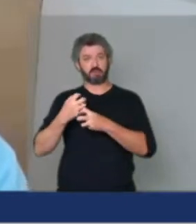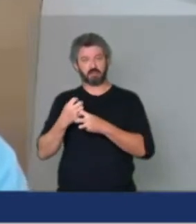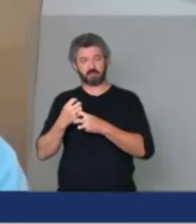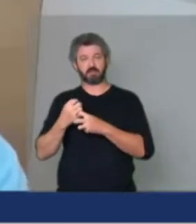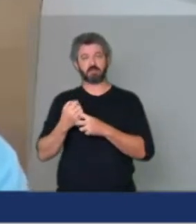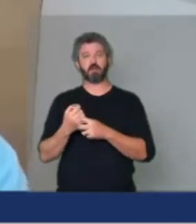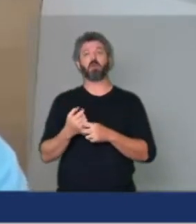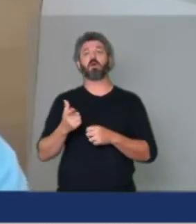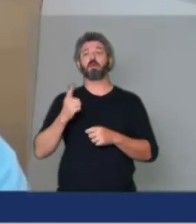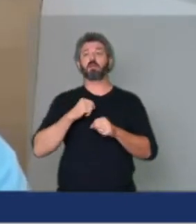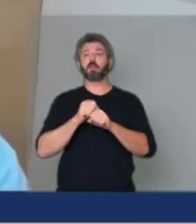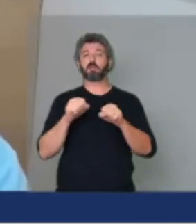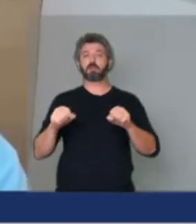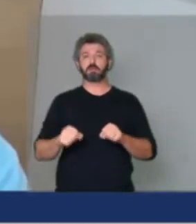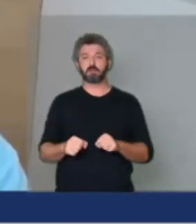CONTRIBUA PARA... PARA A MELHORIA DA DISTRIBUIÇÃO DE